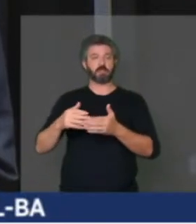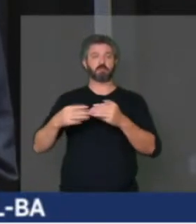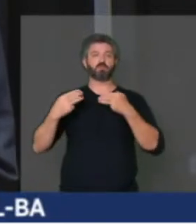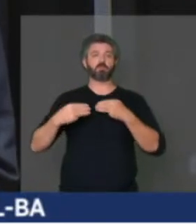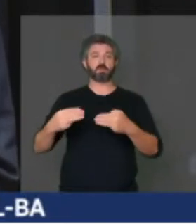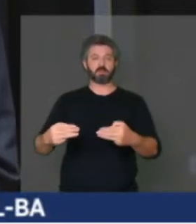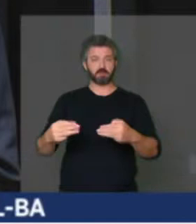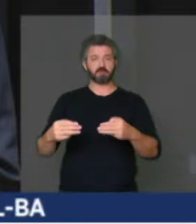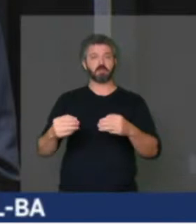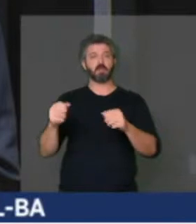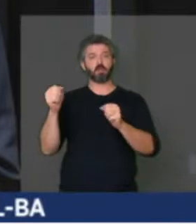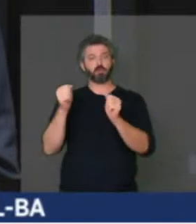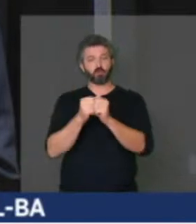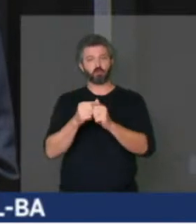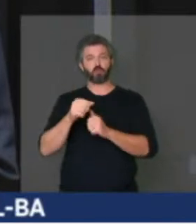RECURSOS DO MAR... FUNDAMENTAL PARA A CONTINUIDADE DO